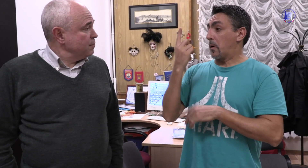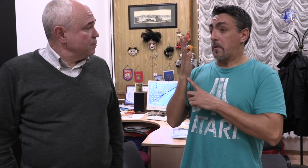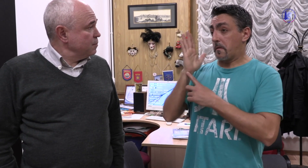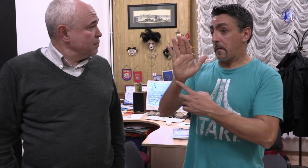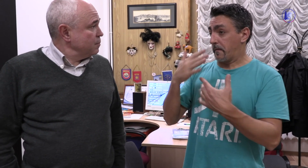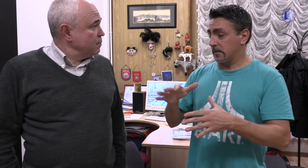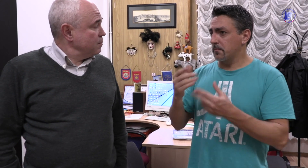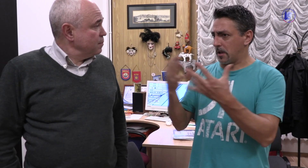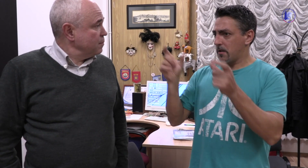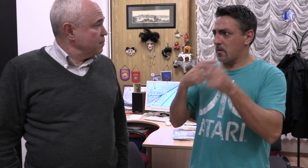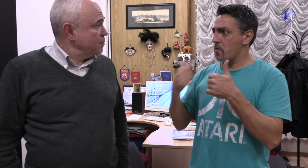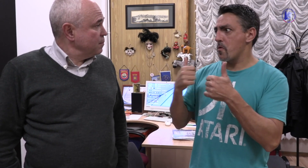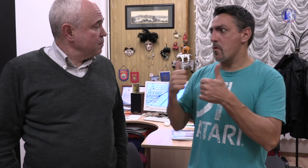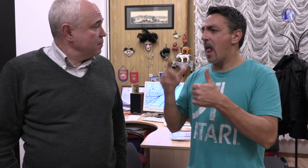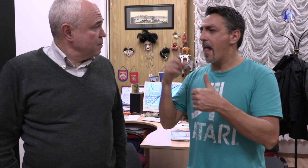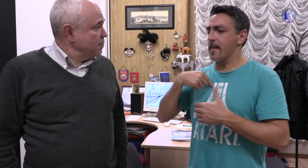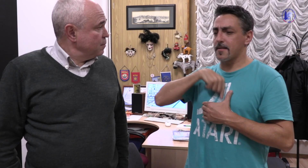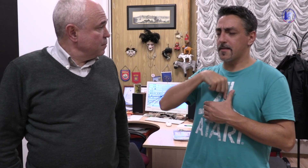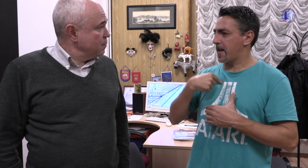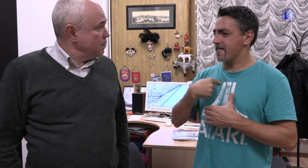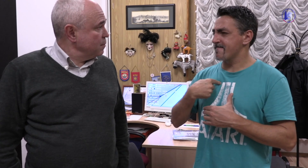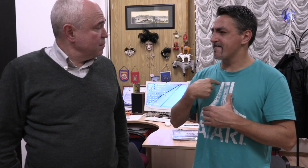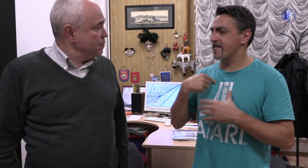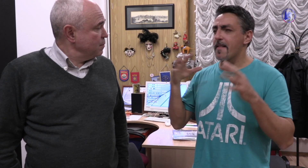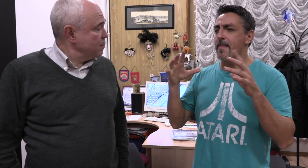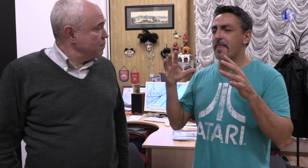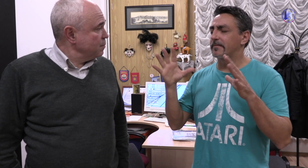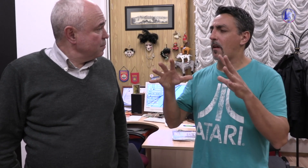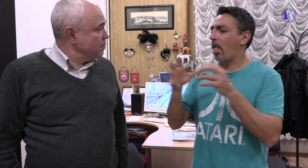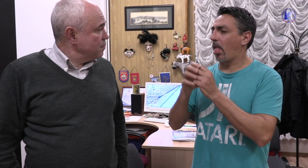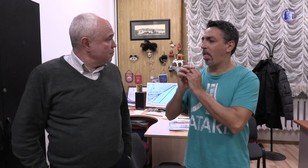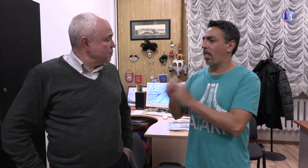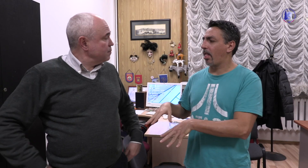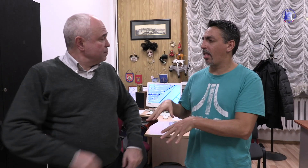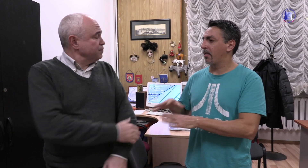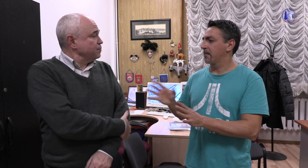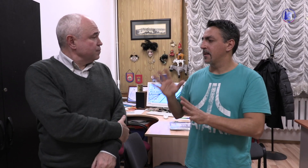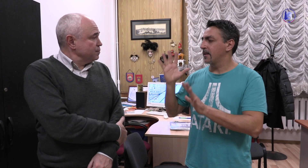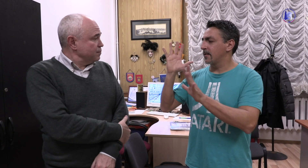Один раз показал – люди хвалили, но я чувствовал неудовлетворенность. И забросил это.